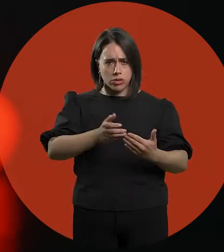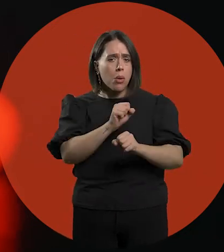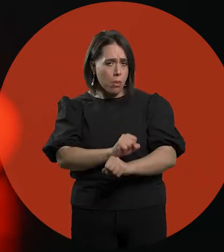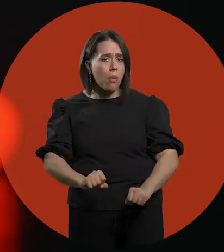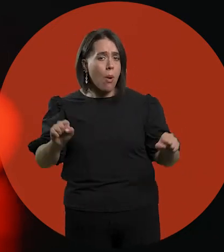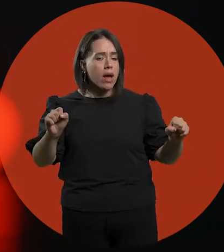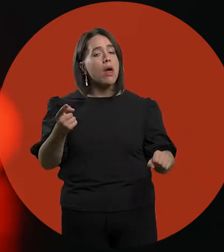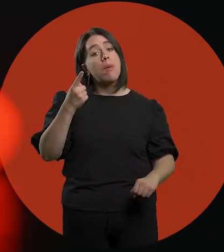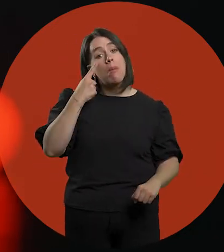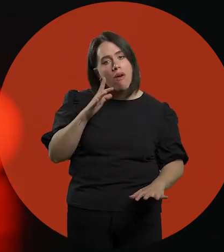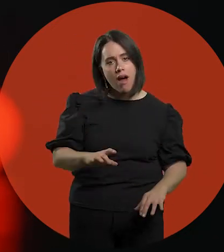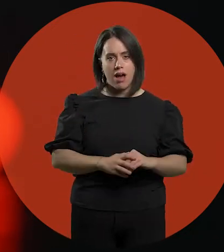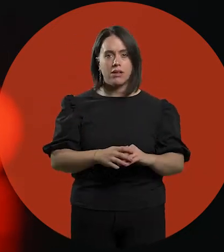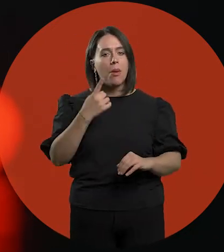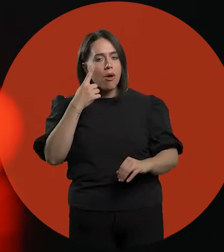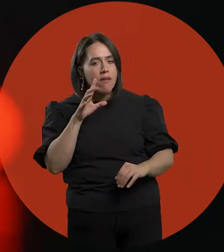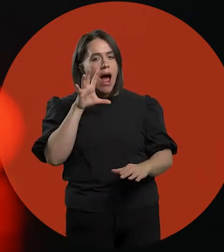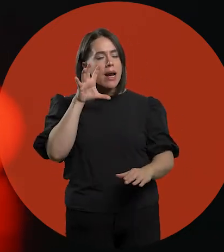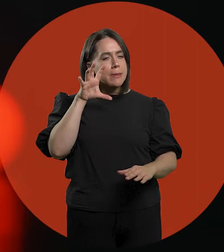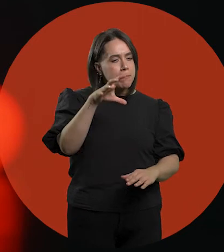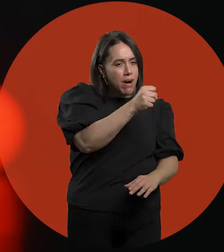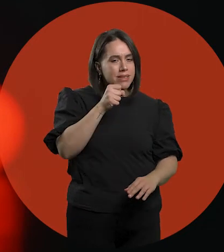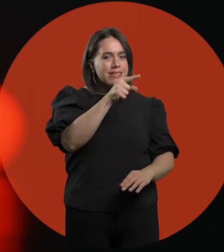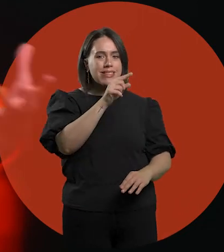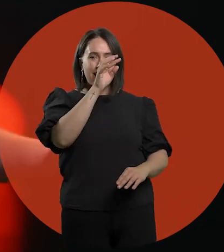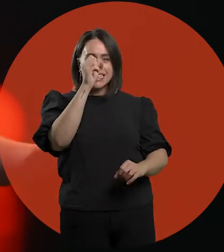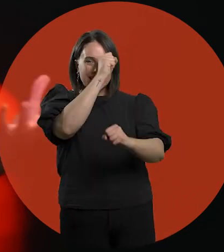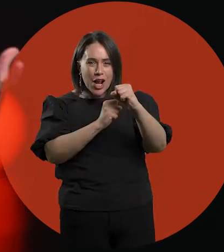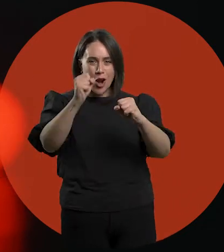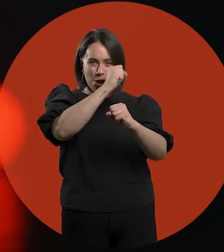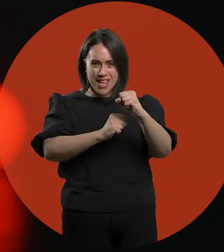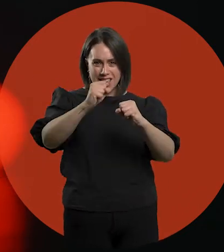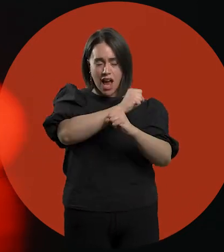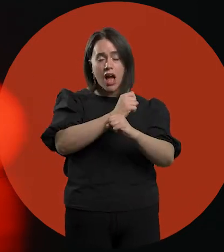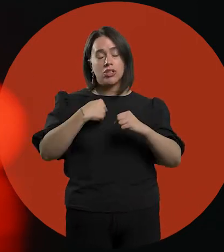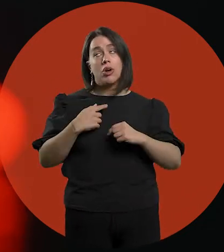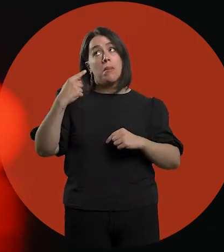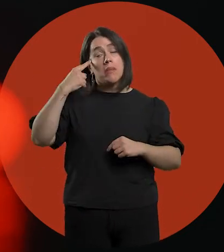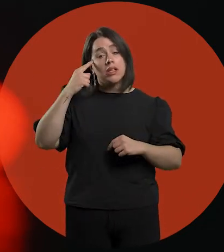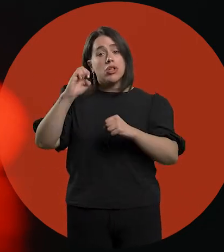Probar eso, usar la tecnología. Y creo que la pandemia nos ha enseñado un montón eso.